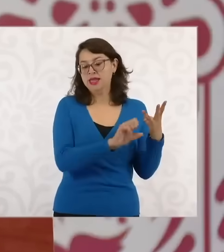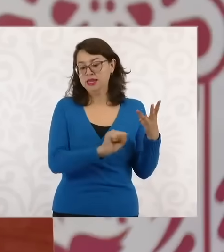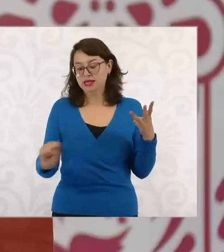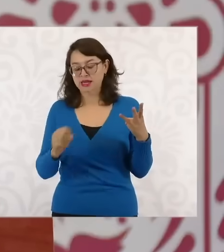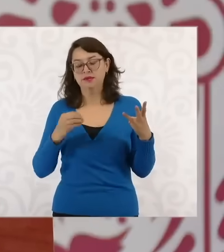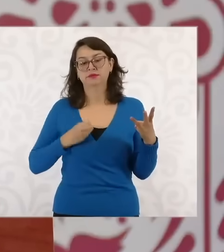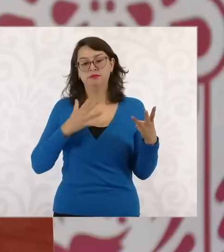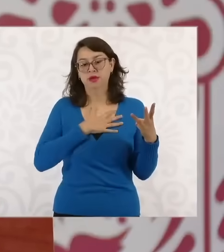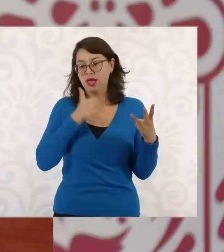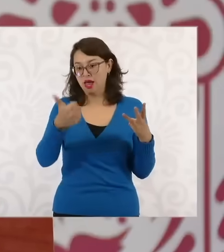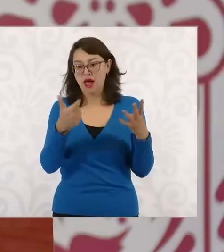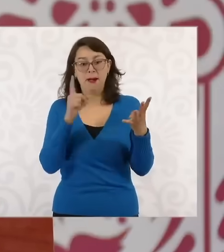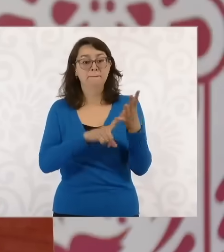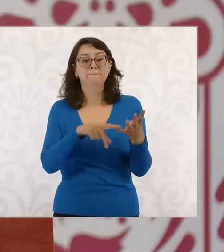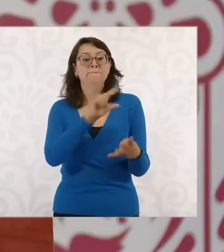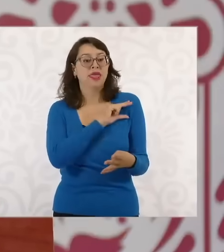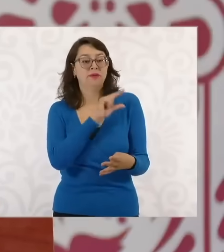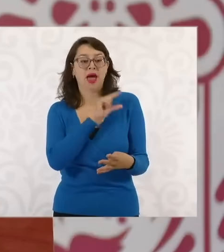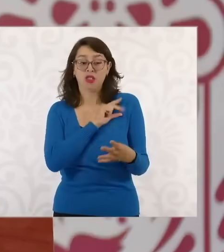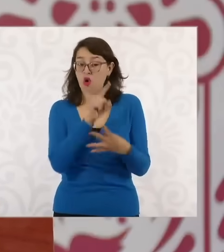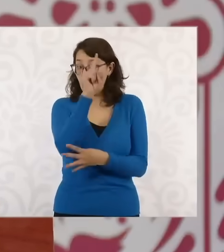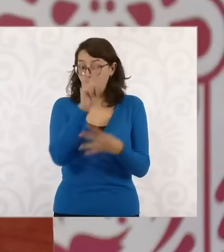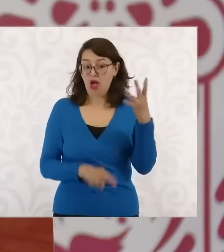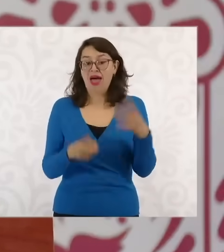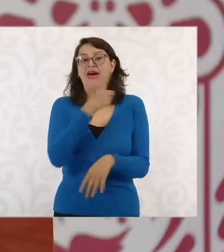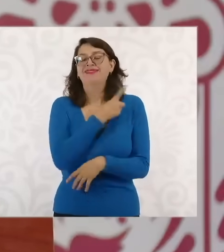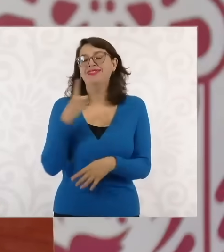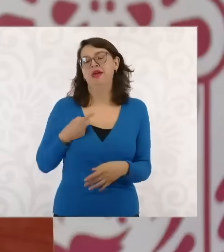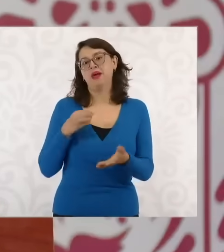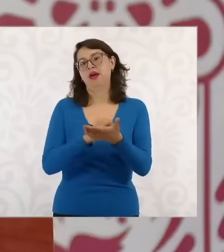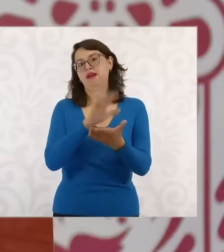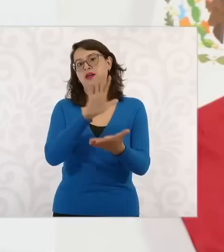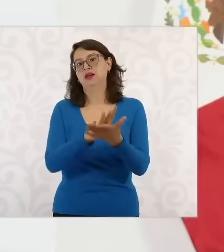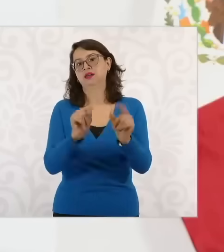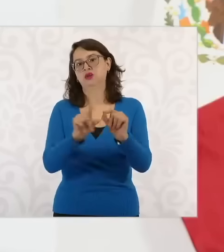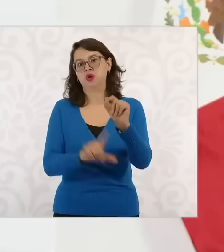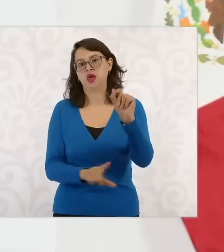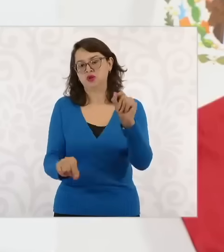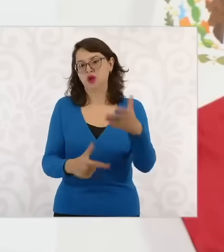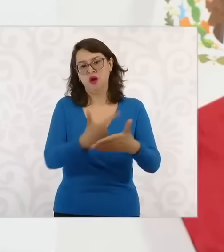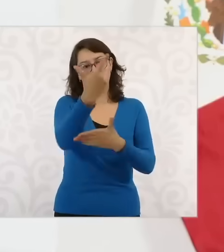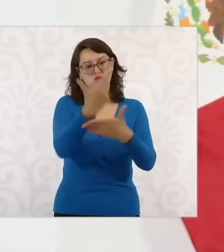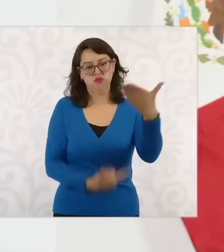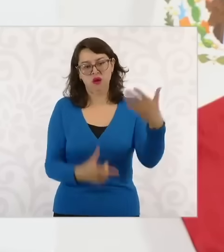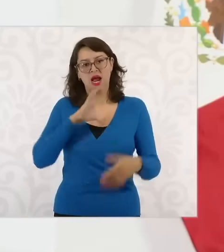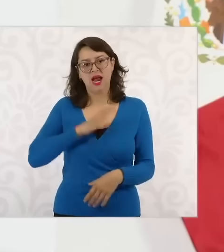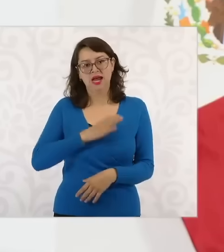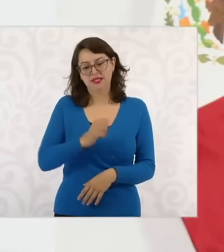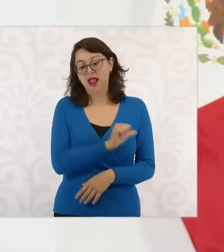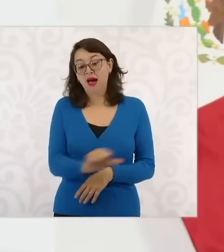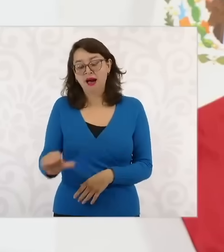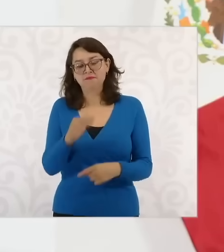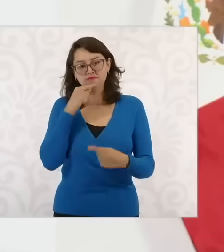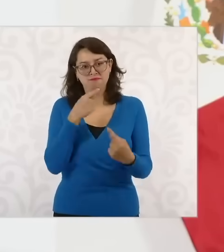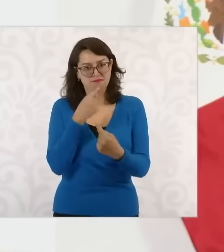privado deberán ser apuntados en el Registro Nacional de Cáncer infantil y después vamos a